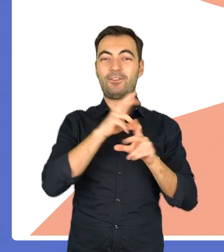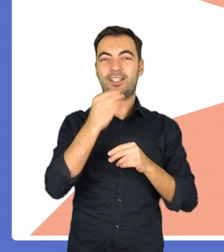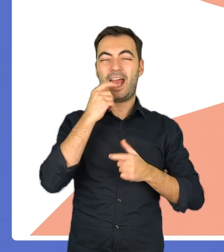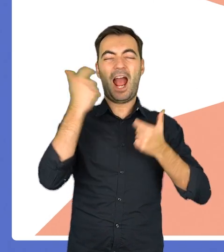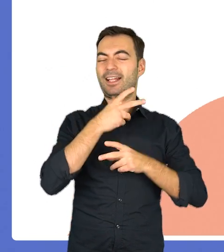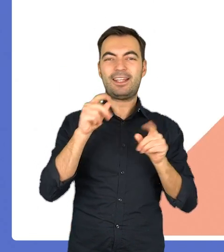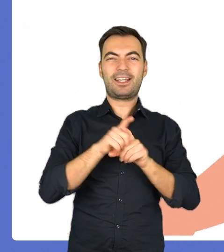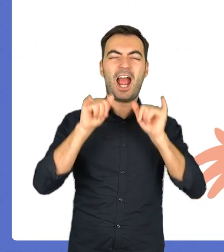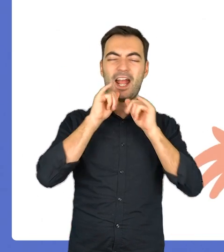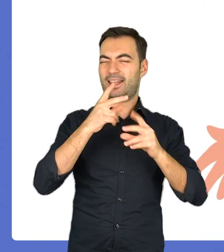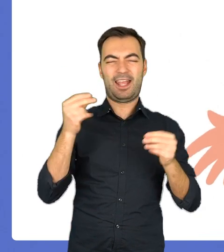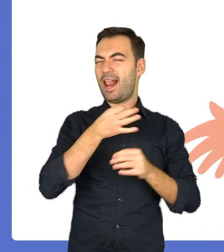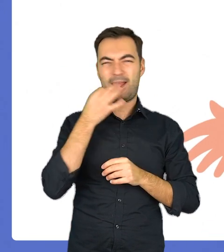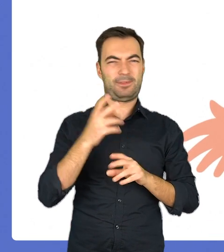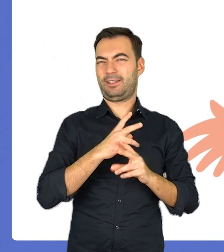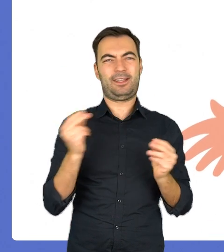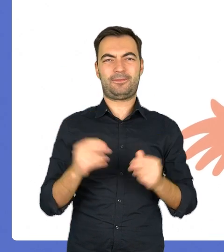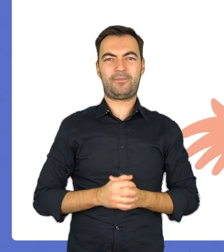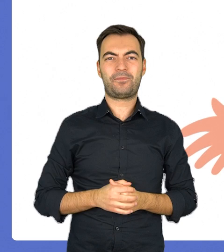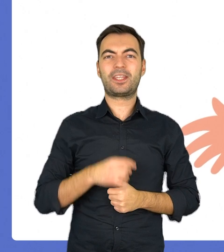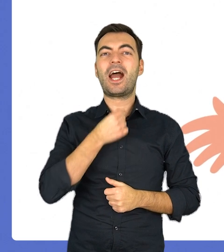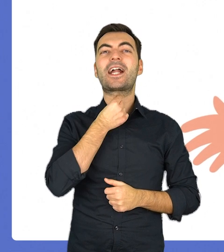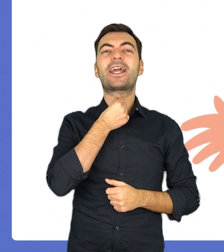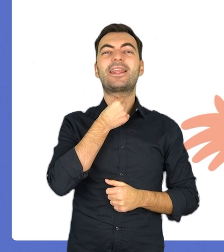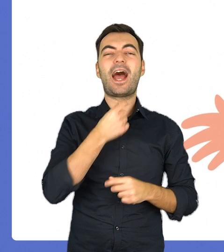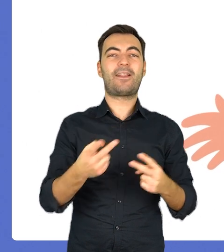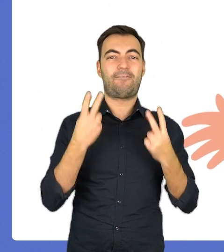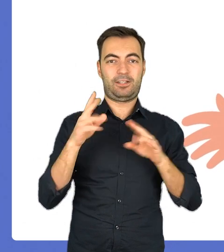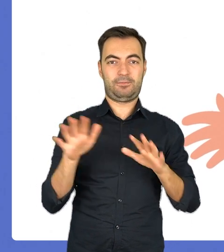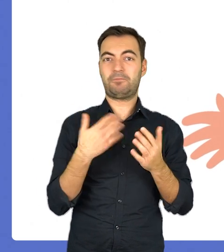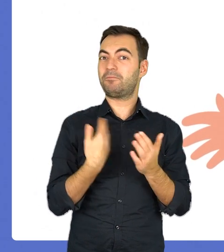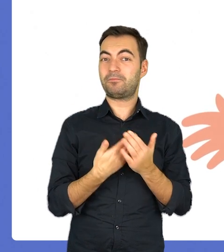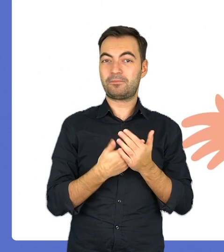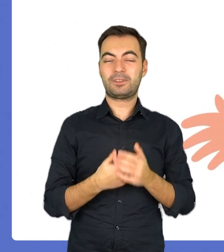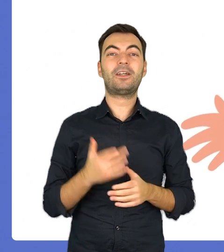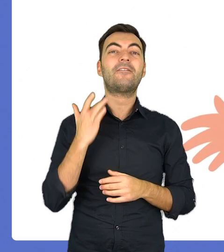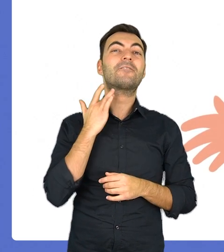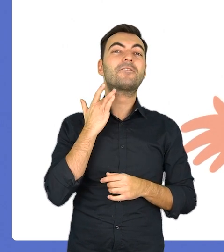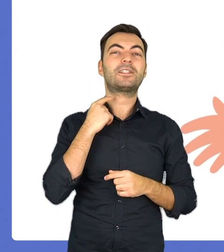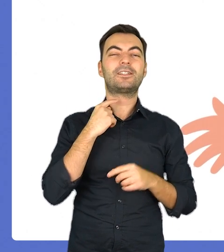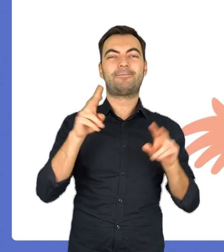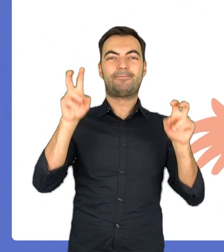śmiać się i nie krzyczeć. Krtań jest ważnym miejscem ponieważ znajdują się w niej tak